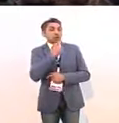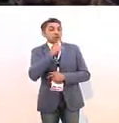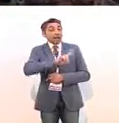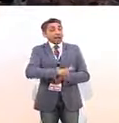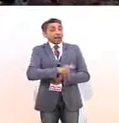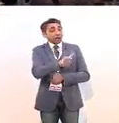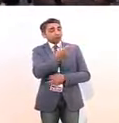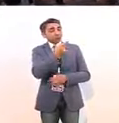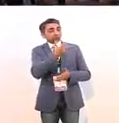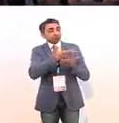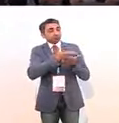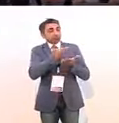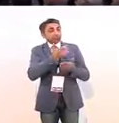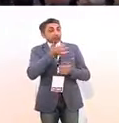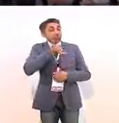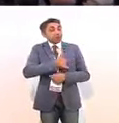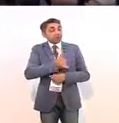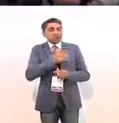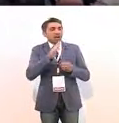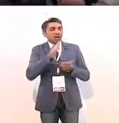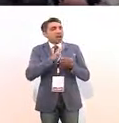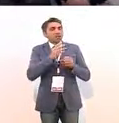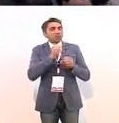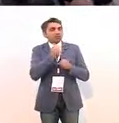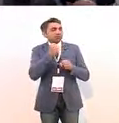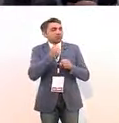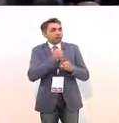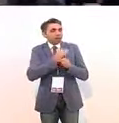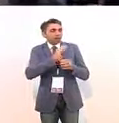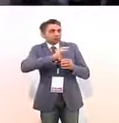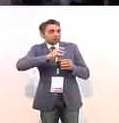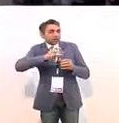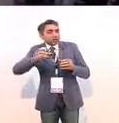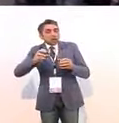mi diceva: “Mio figlio ha fatto tutto eppure continua a non trovare un posto di lavoro”: